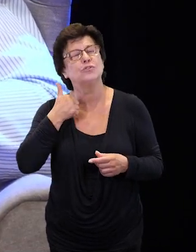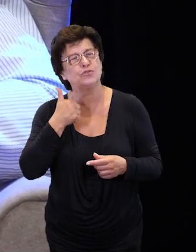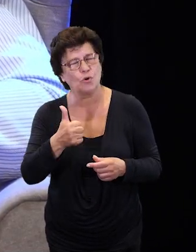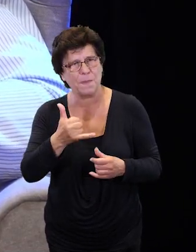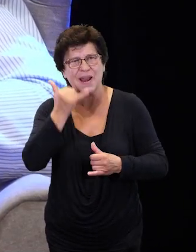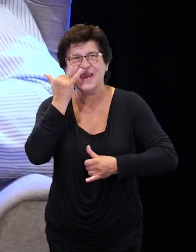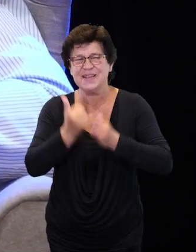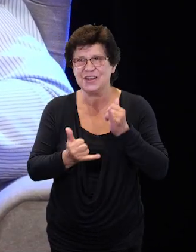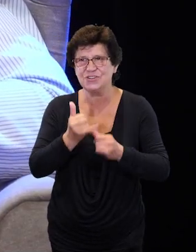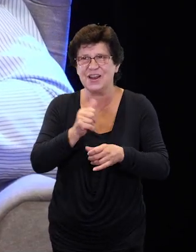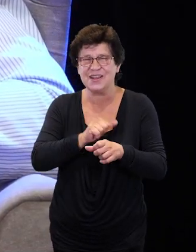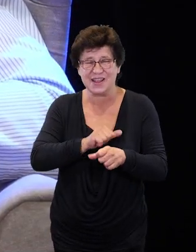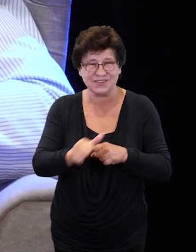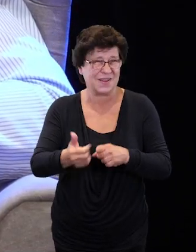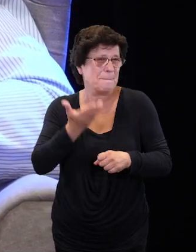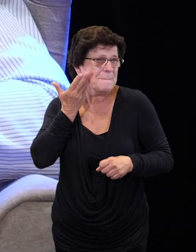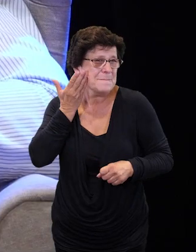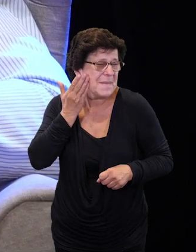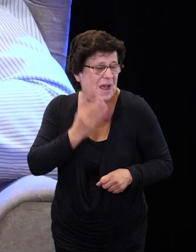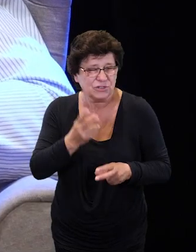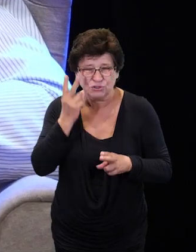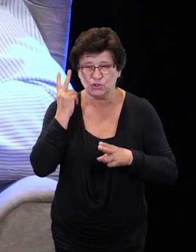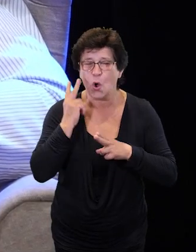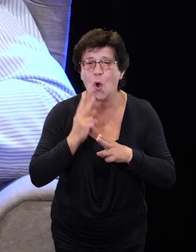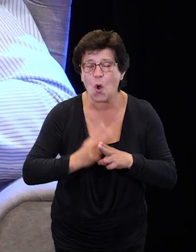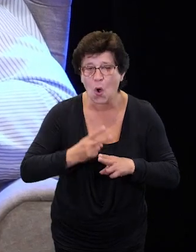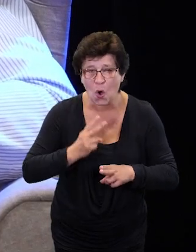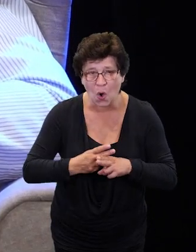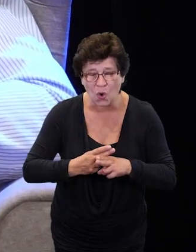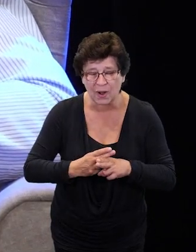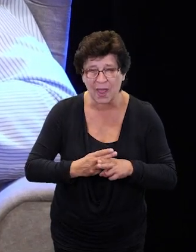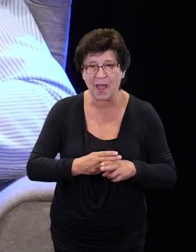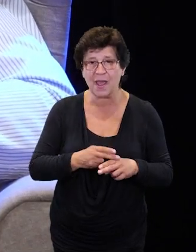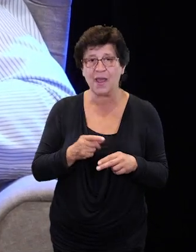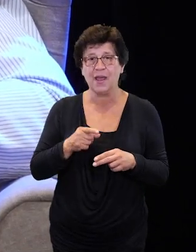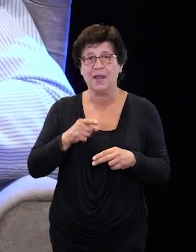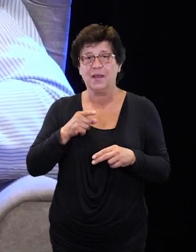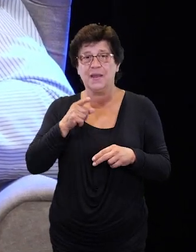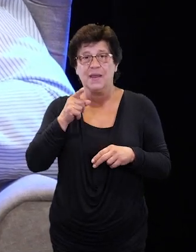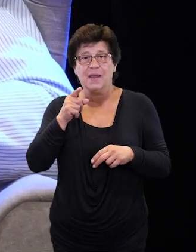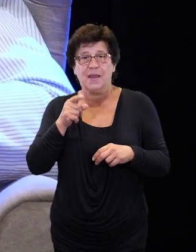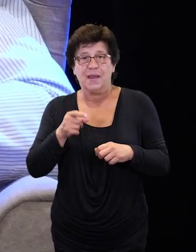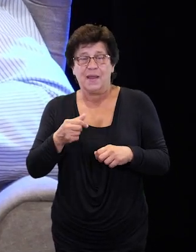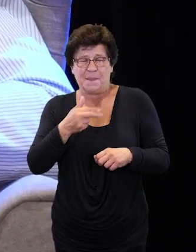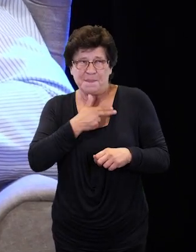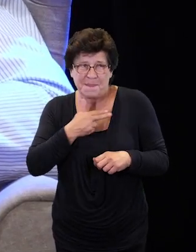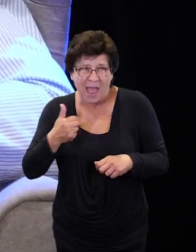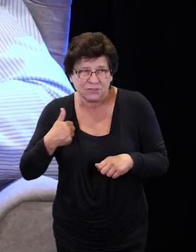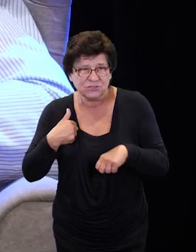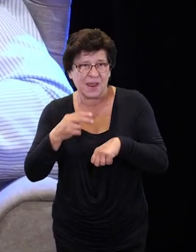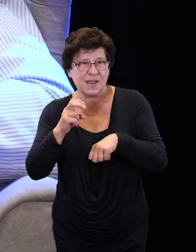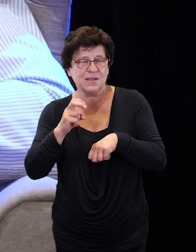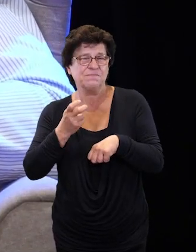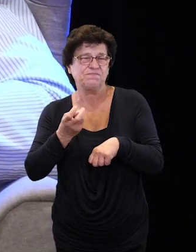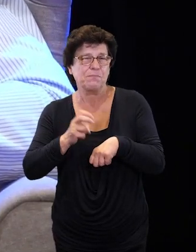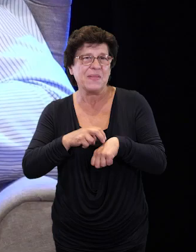i wiedzą, że leczy ich coś, co jest z tej medycyny złachodniej, tej właśnie naszej, europejskiej, oni idą i to robią.